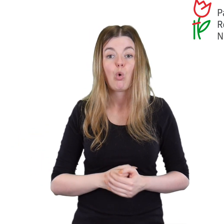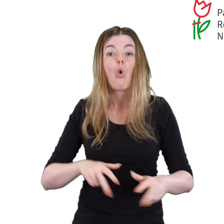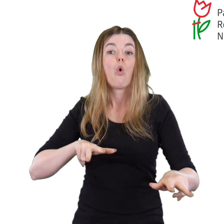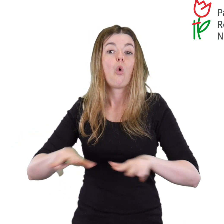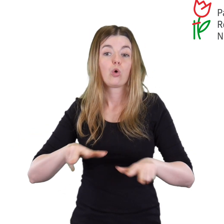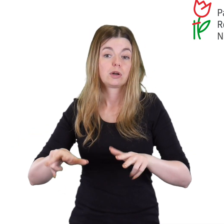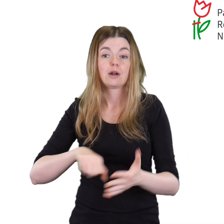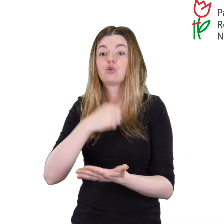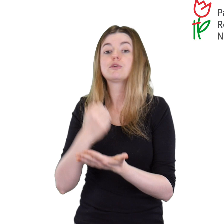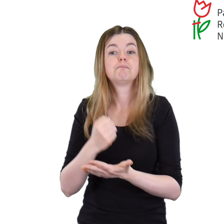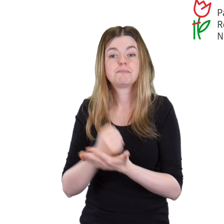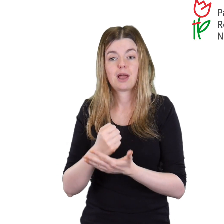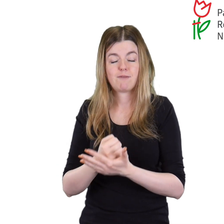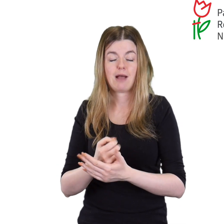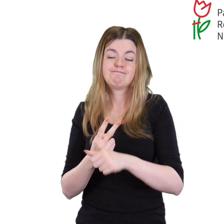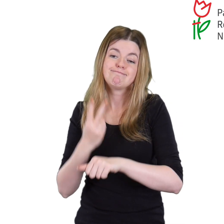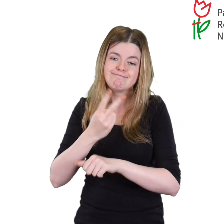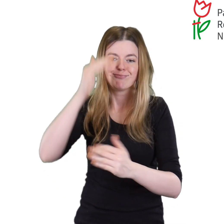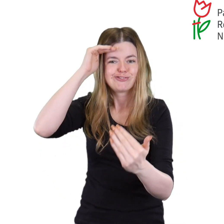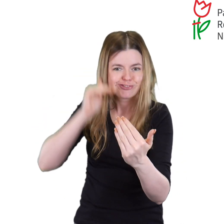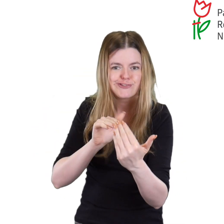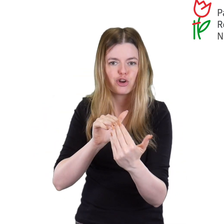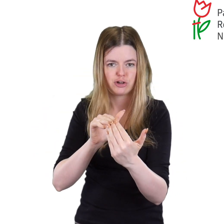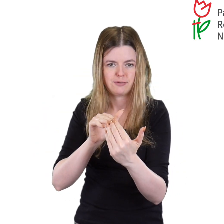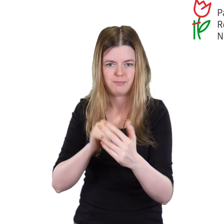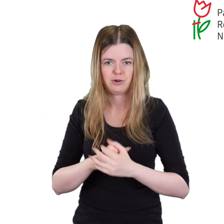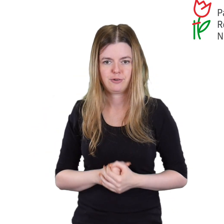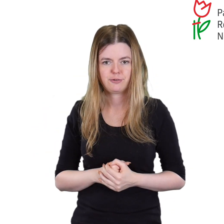Koordynator do spraw dostępności